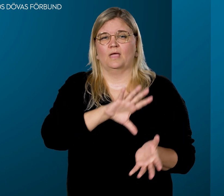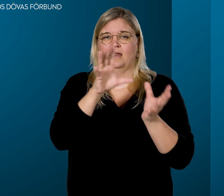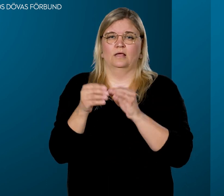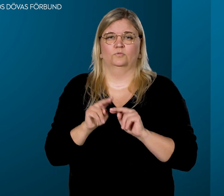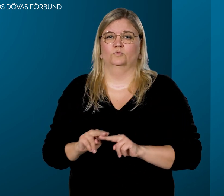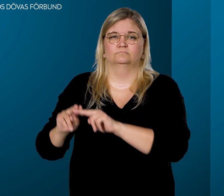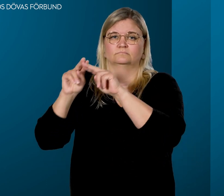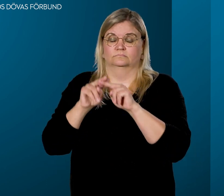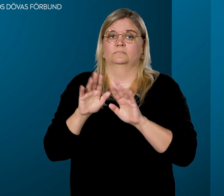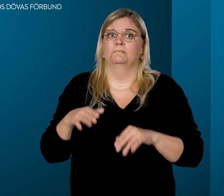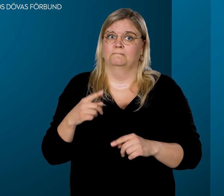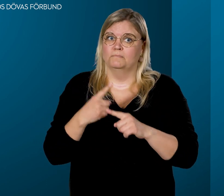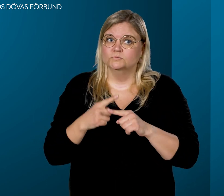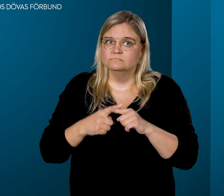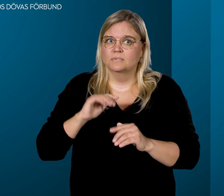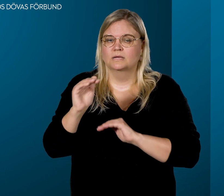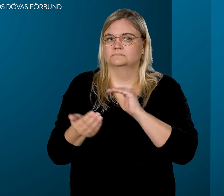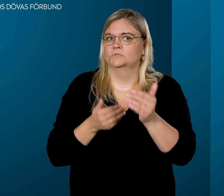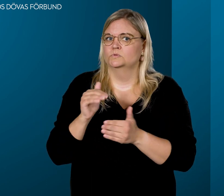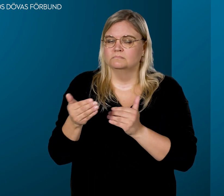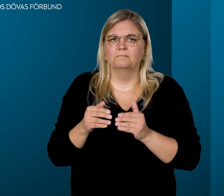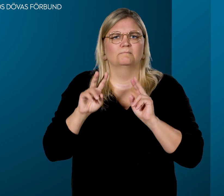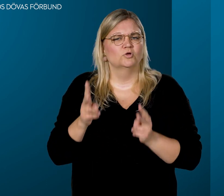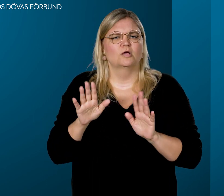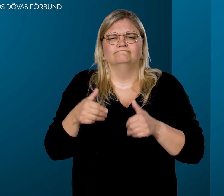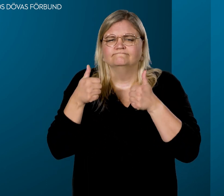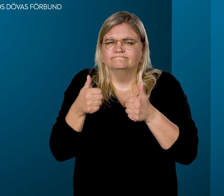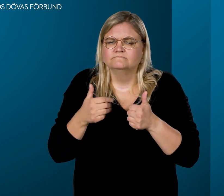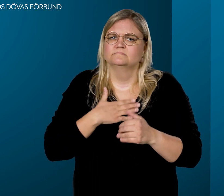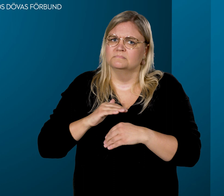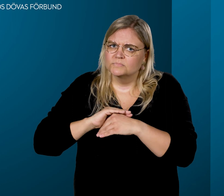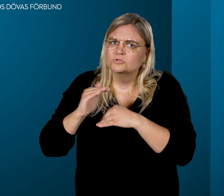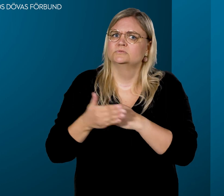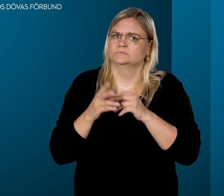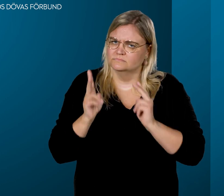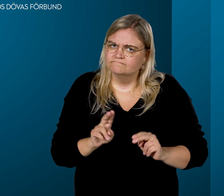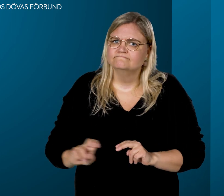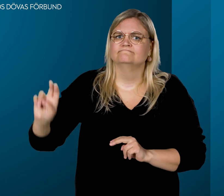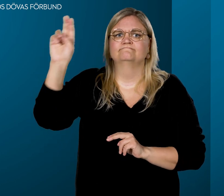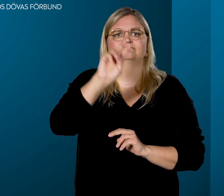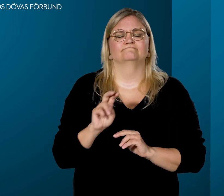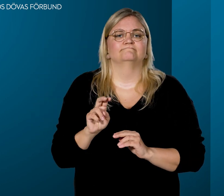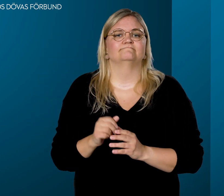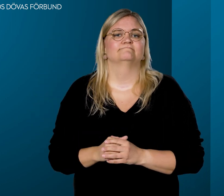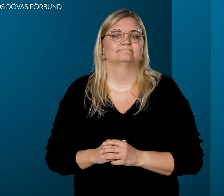Turnén har fått positiv respons och önskemål har framförts - om att en liknande turné ordnas på nytt.